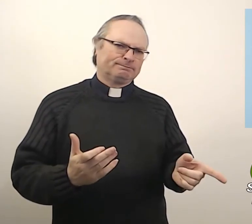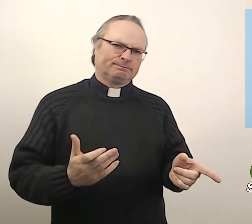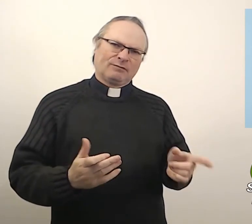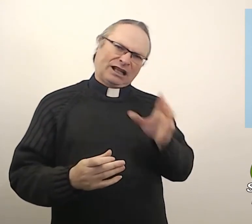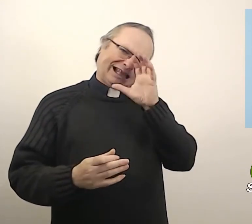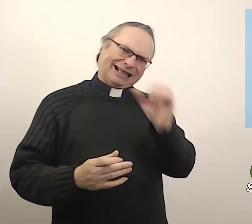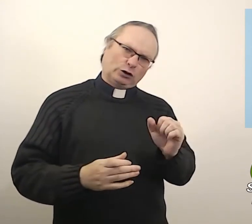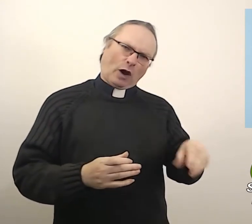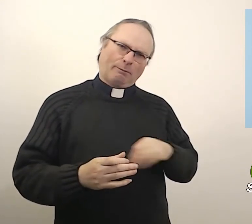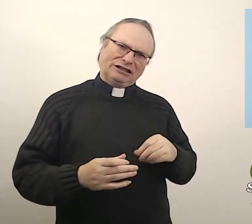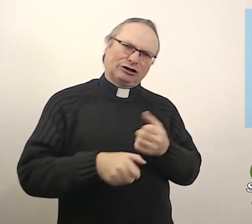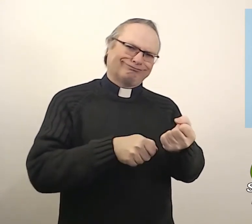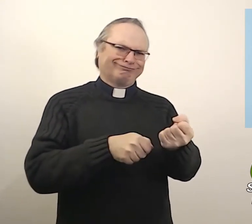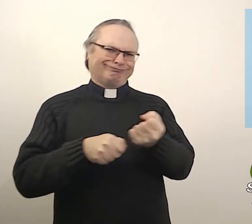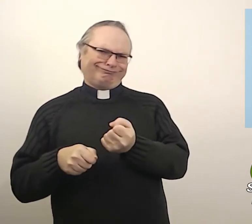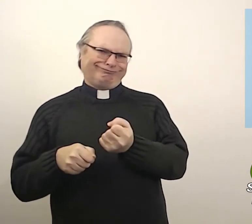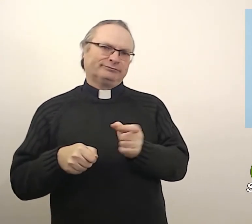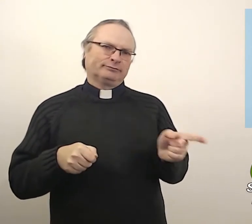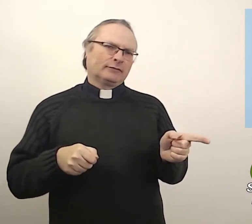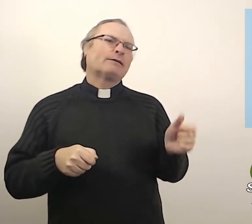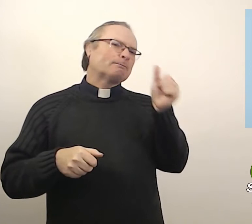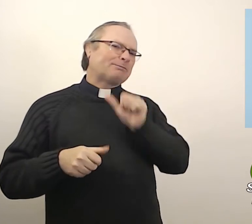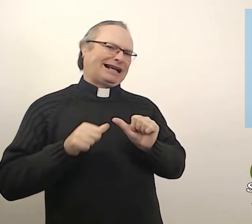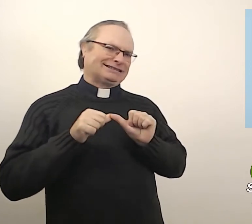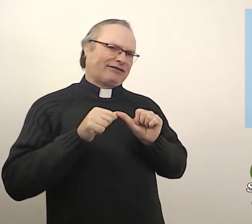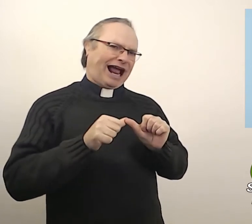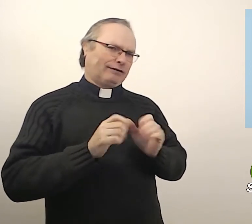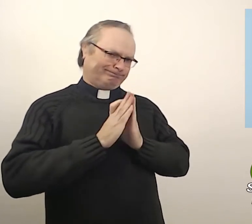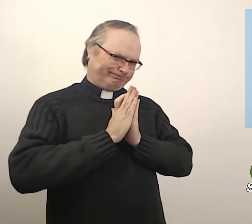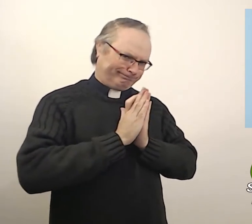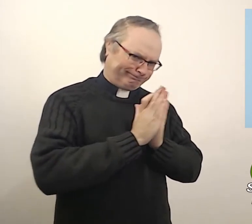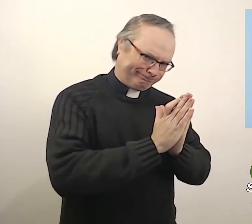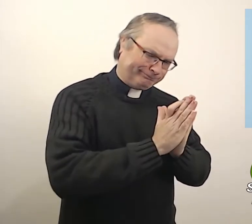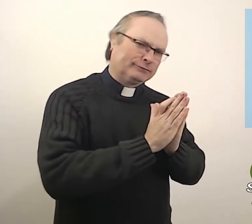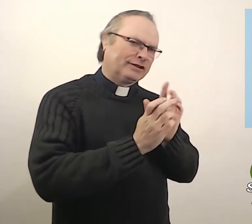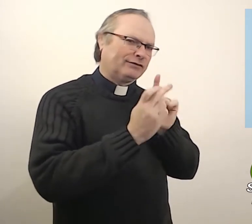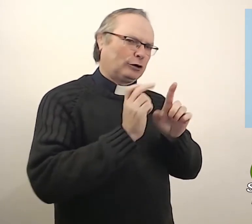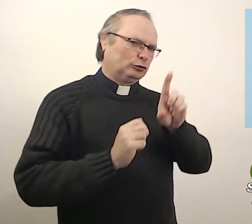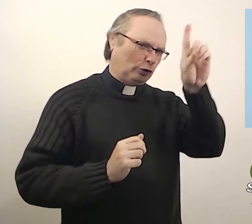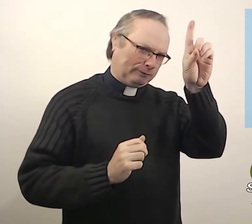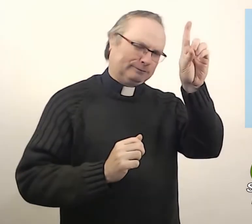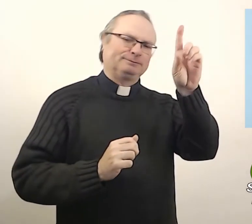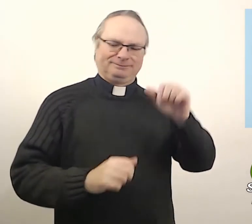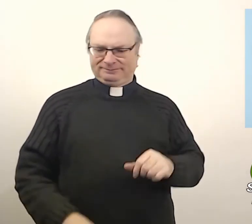Face à la séduction du péché, elle persévère dans la prière vers Dieu.